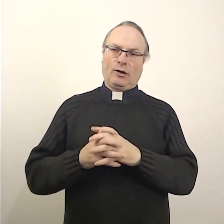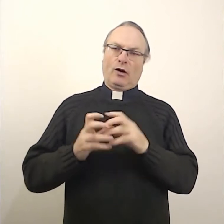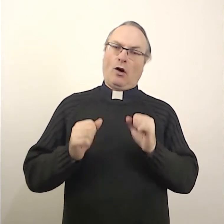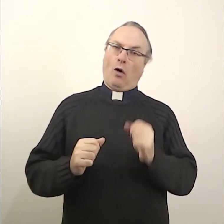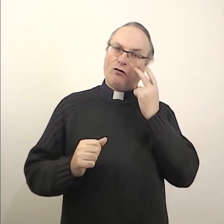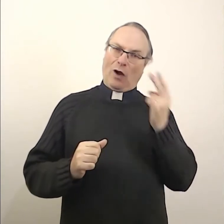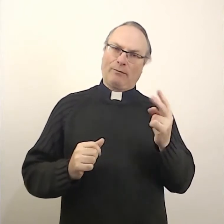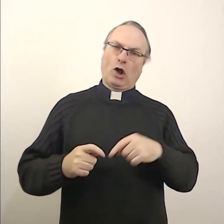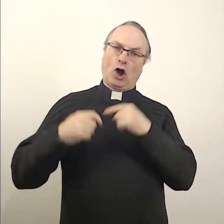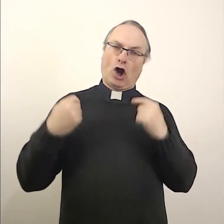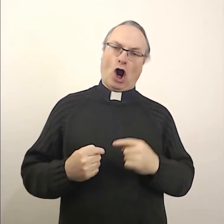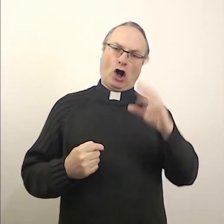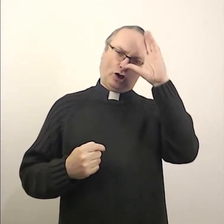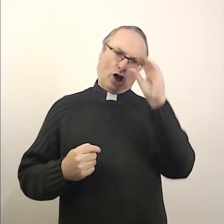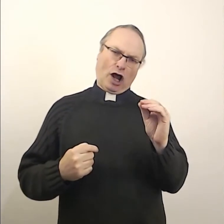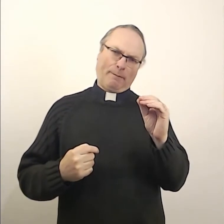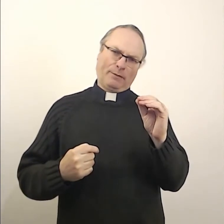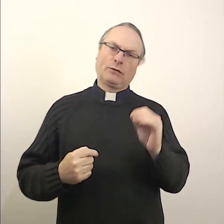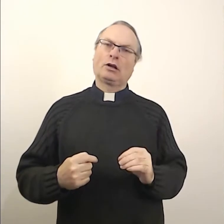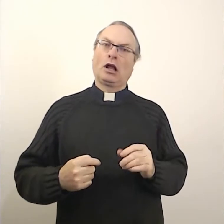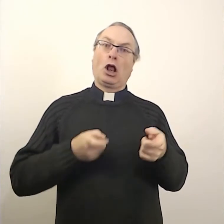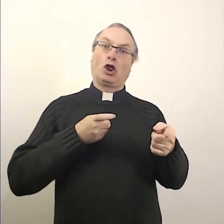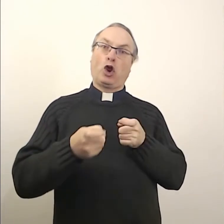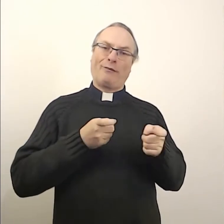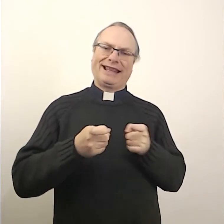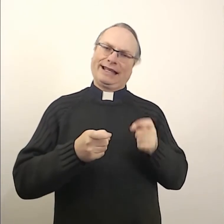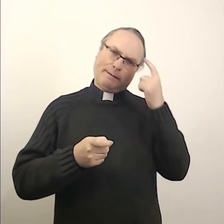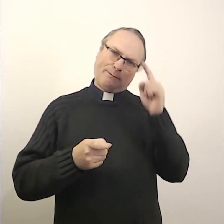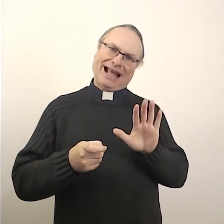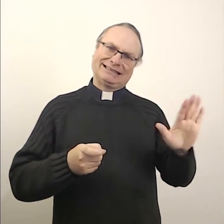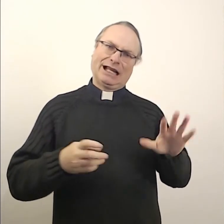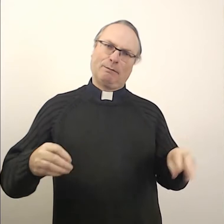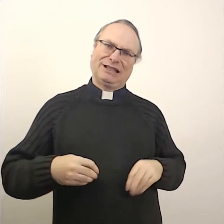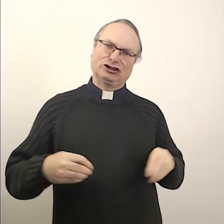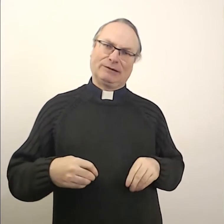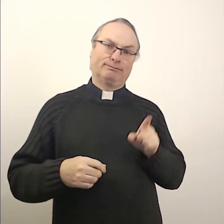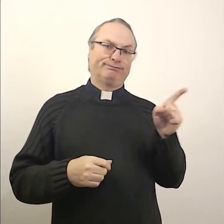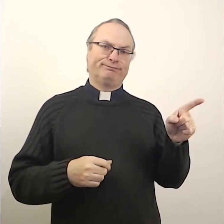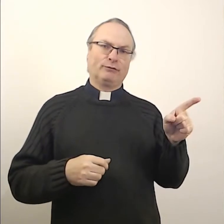On voit le cœur de l'homme dominé par ses péchés: